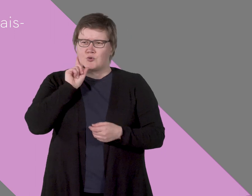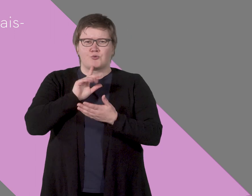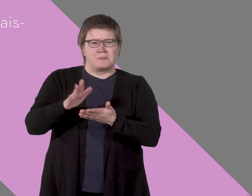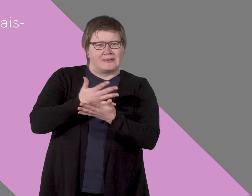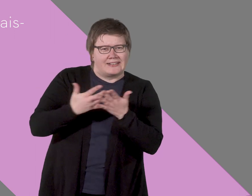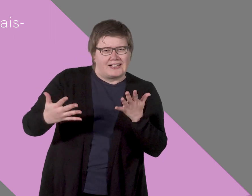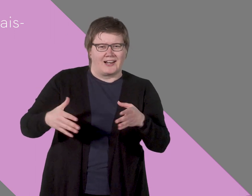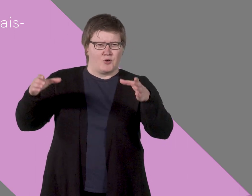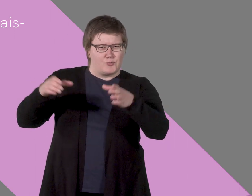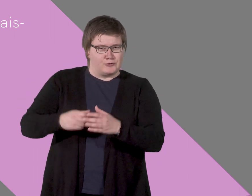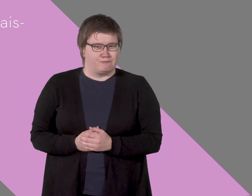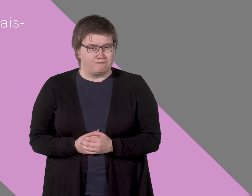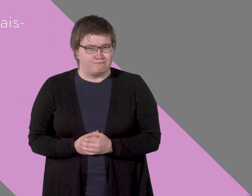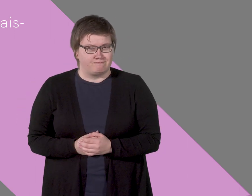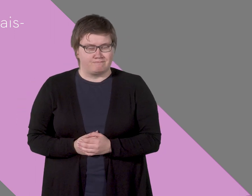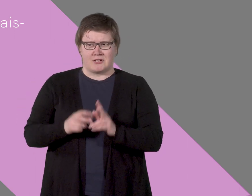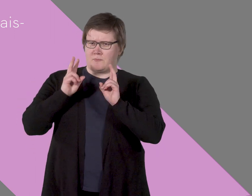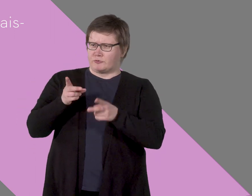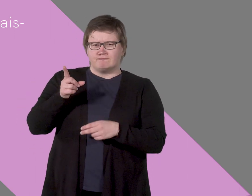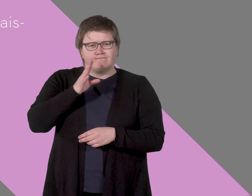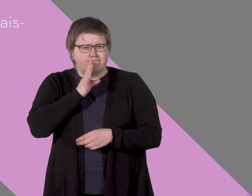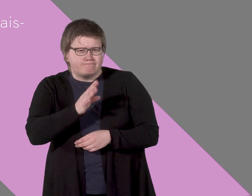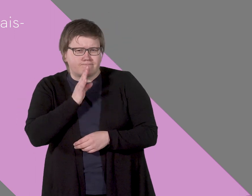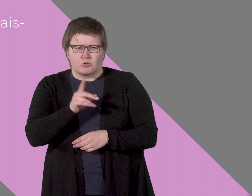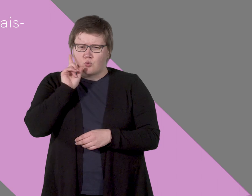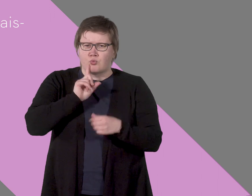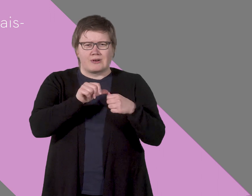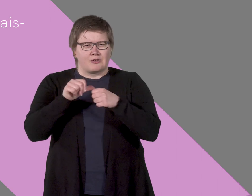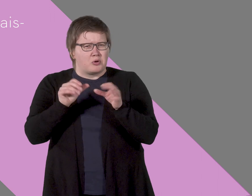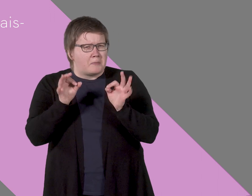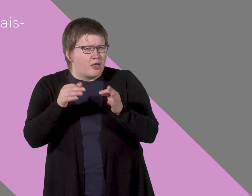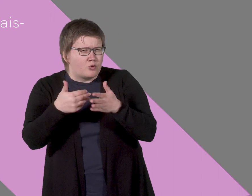kielestä ja yhteisöstä sekä siitä, millaista työtä Kuurojen Liitto tekee -